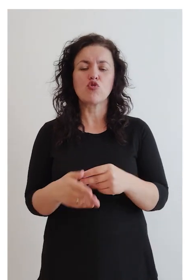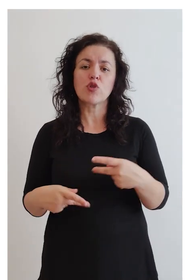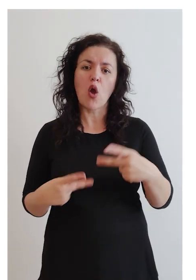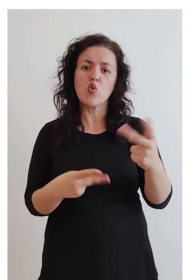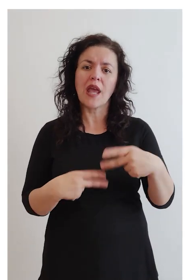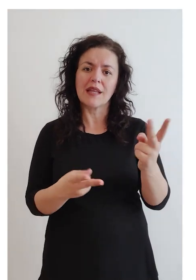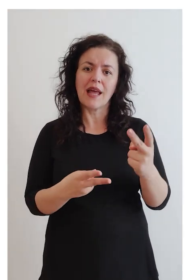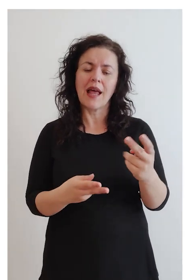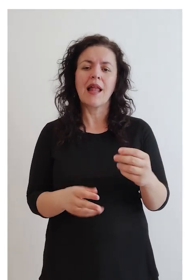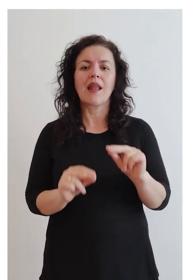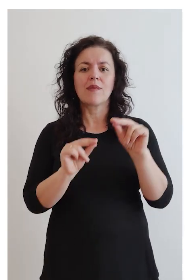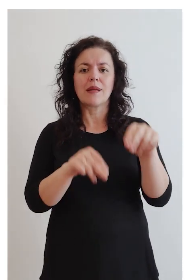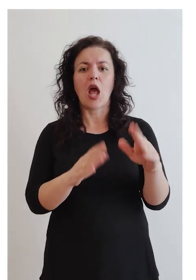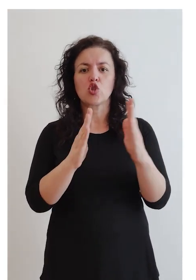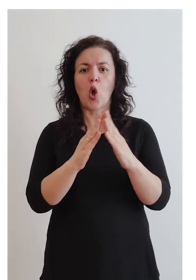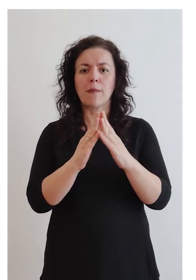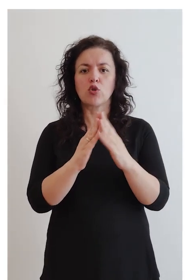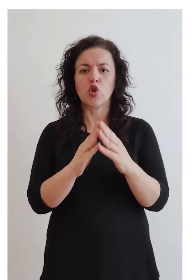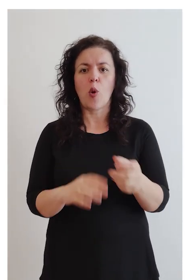Compania aeriană plătește de obicei pentru asta